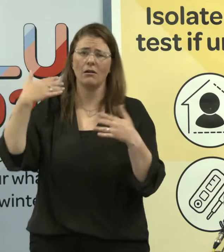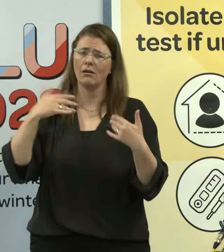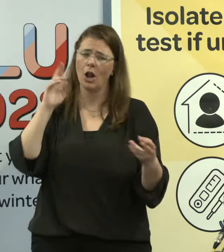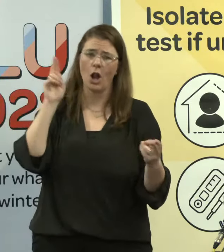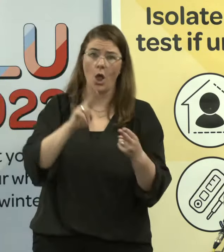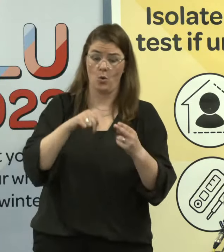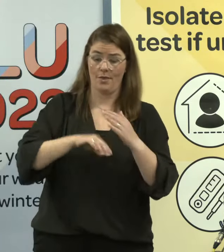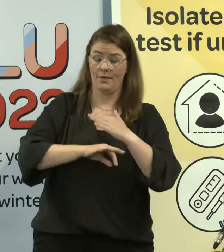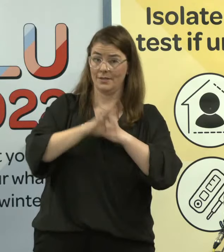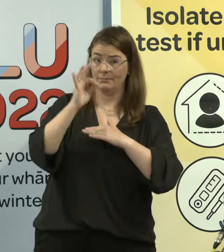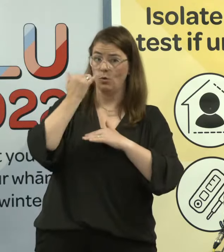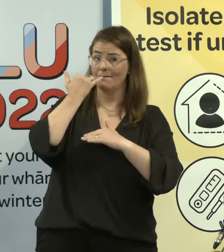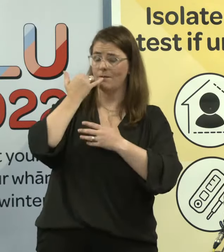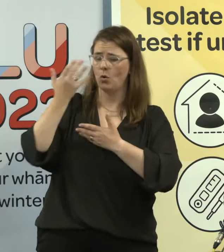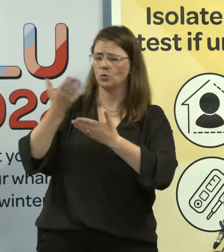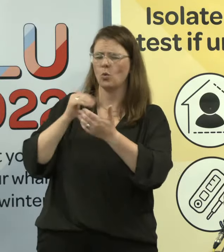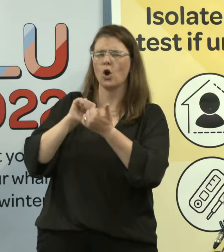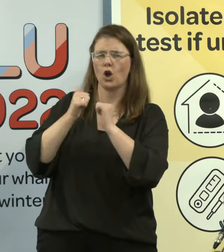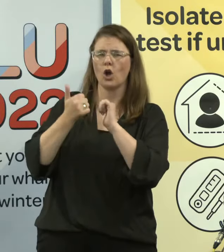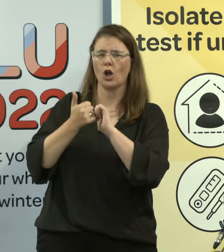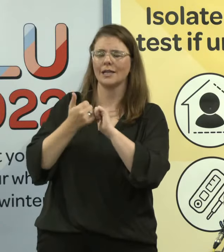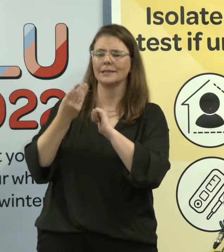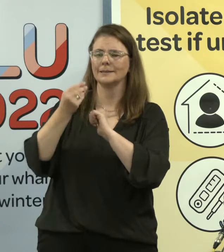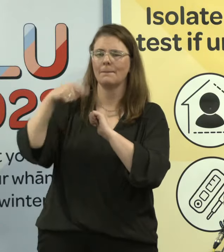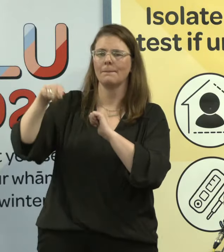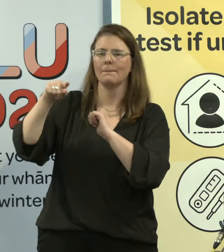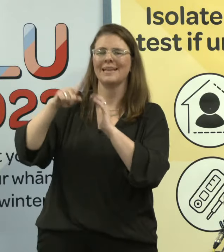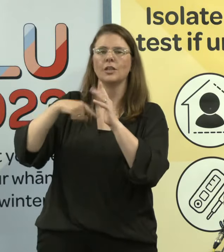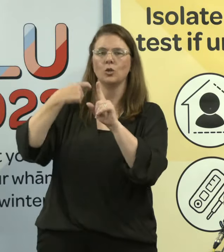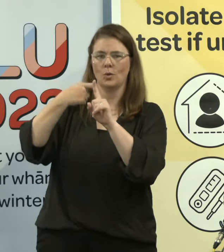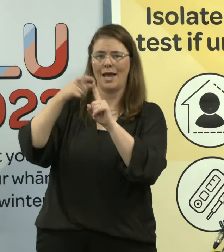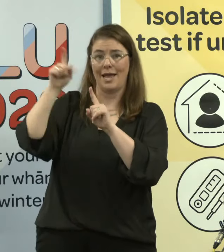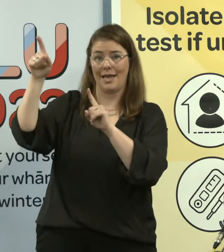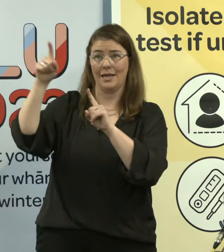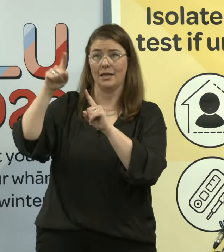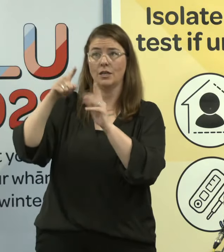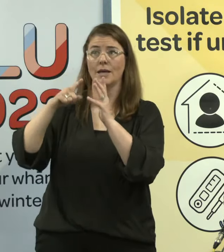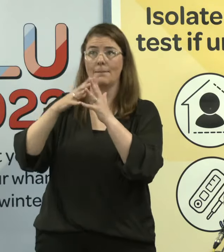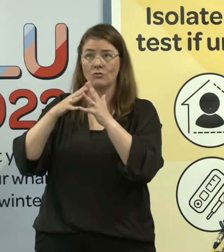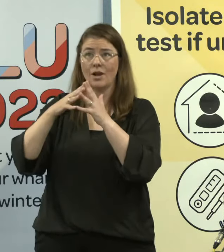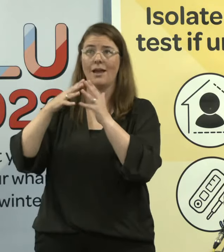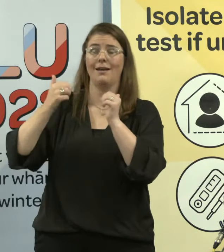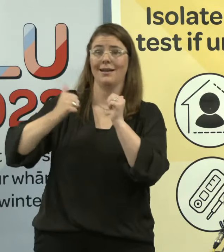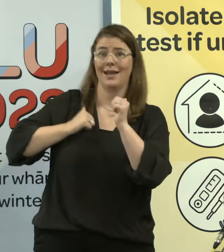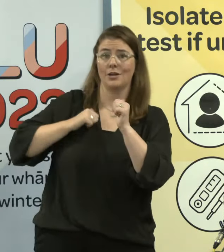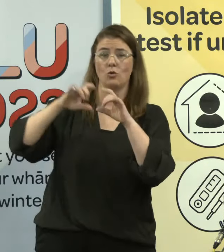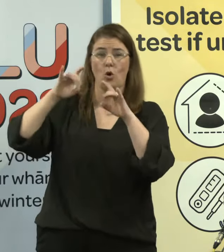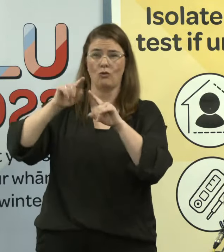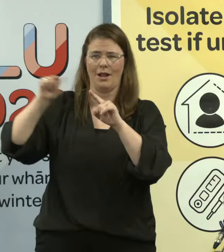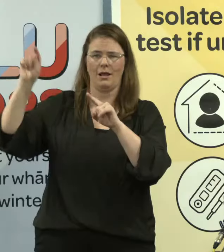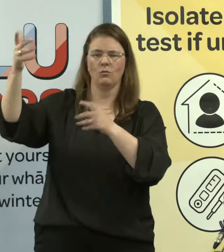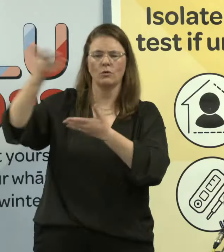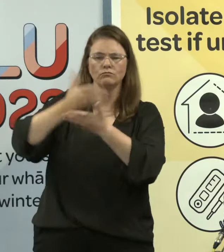Ki taku whakaaro ko te hunga mate kei roto He tino iti a